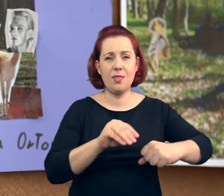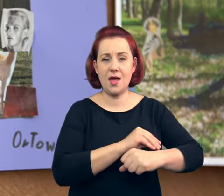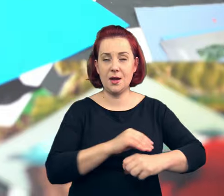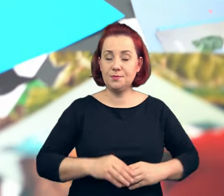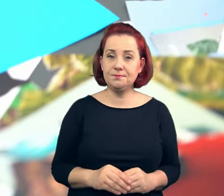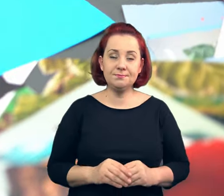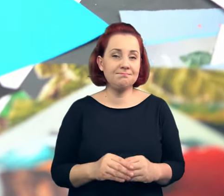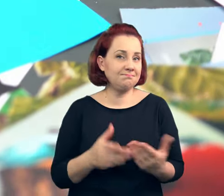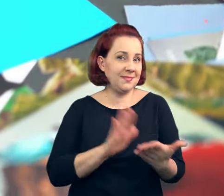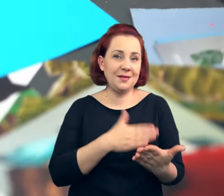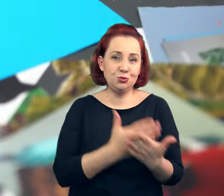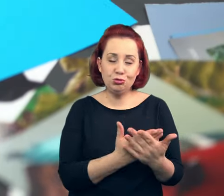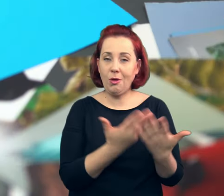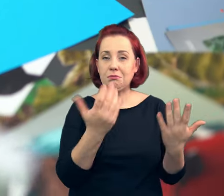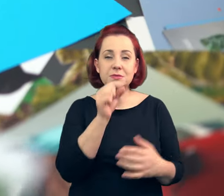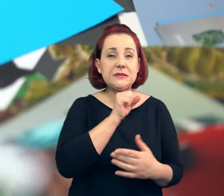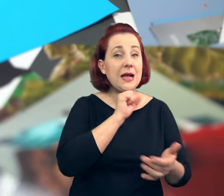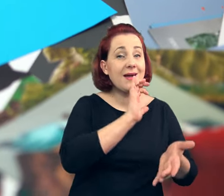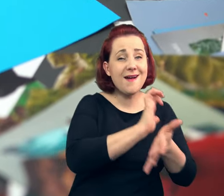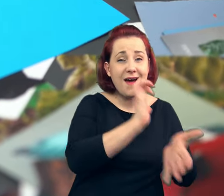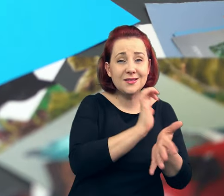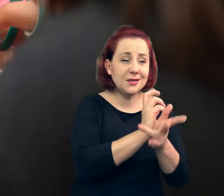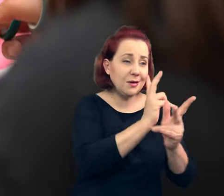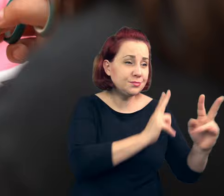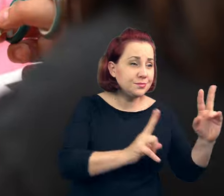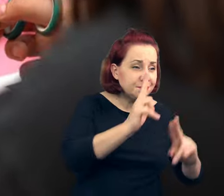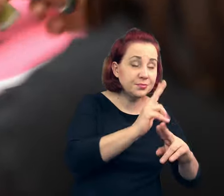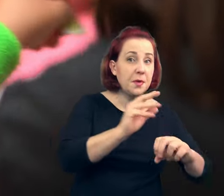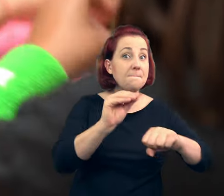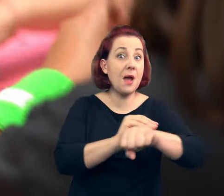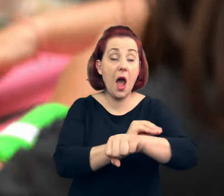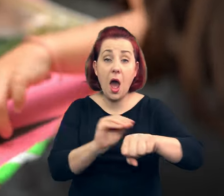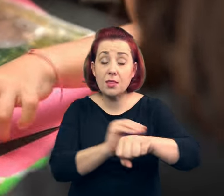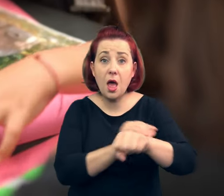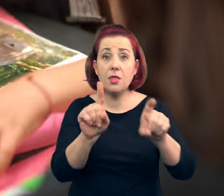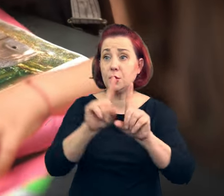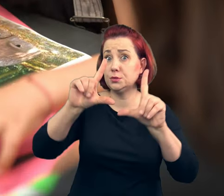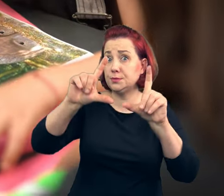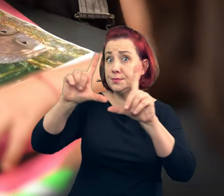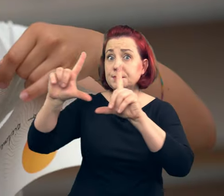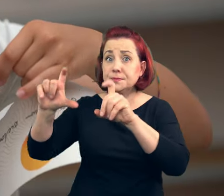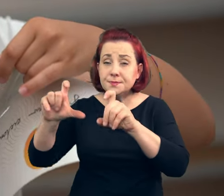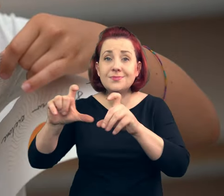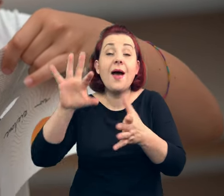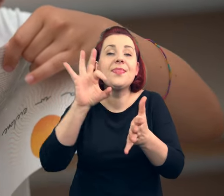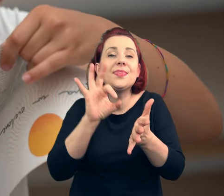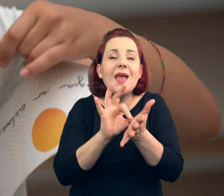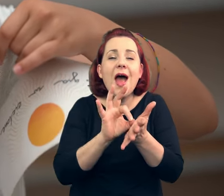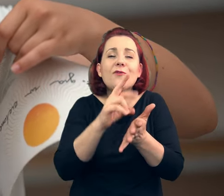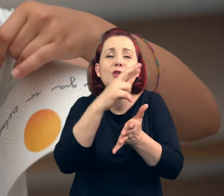mogą to być wycinki starych gazet, tkaniny, fotografie, a nawet małe przedmioty